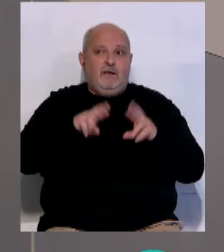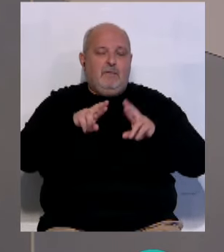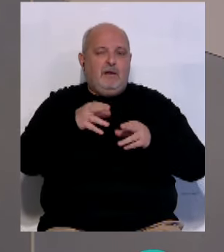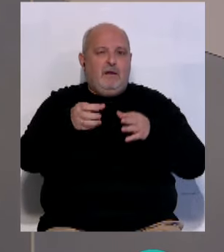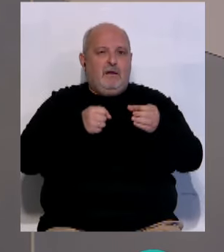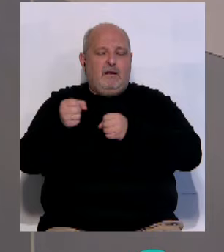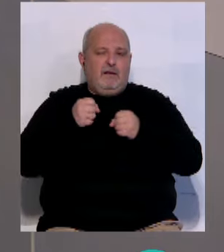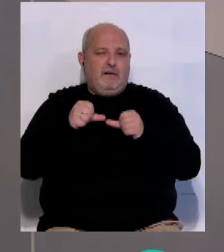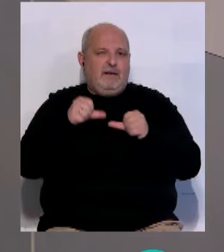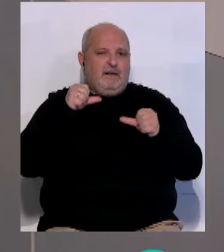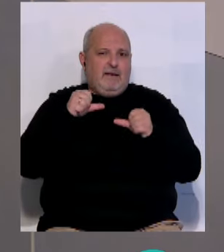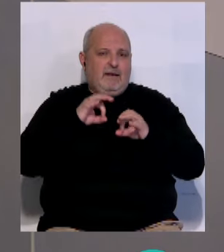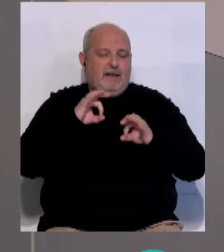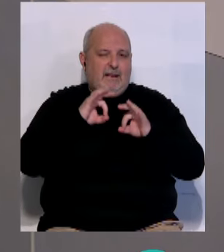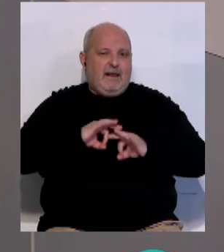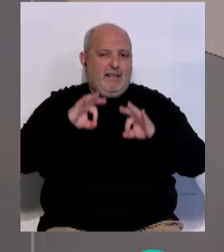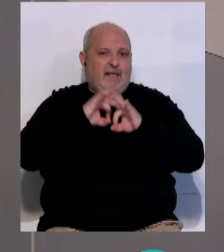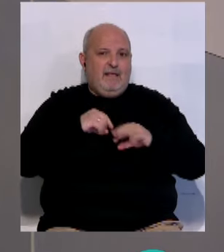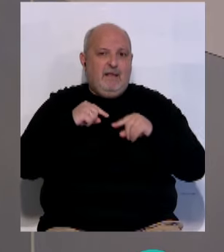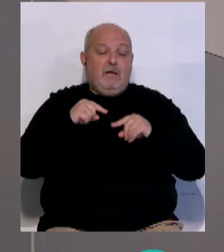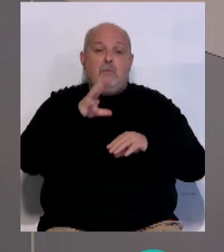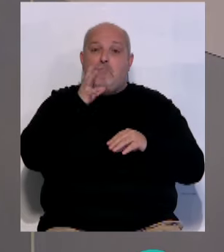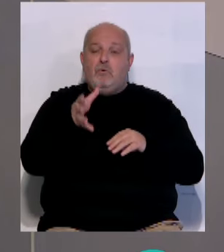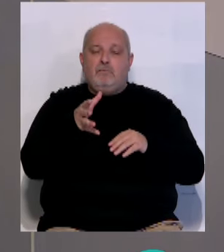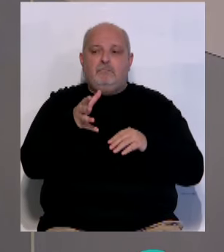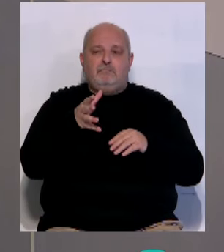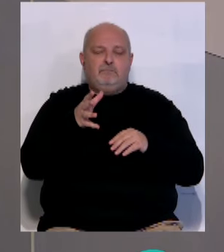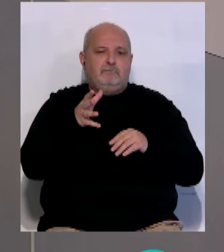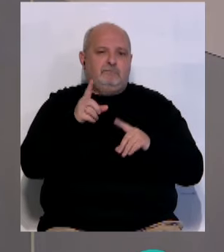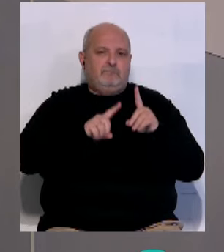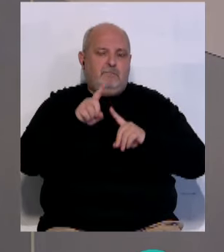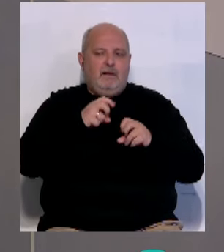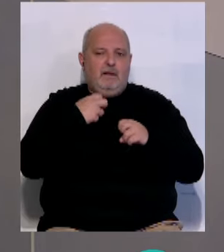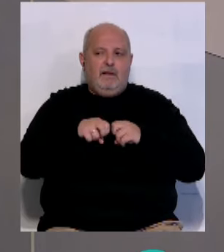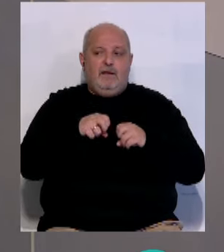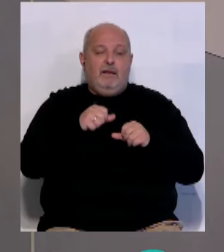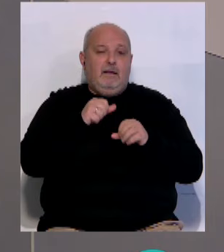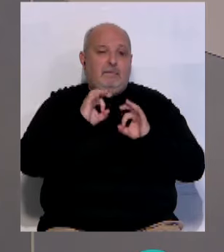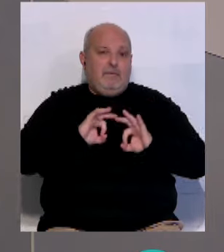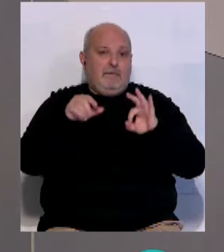que no han contado para Sergio en la primera vuelta por motivos de de lesión especialmente